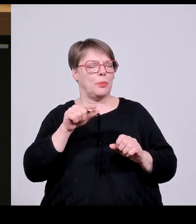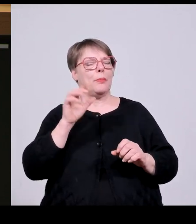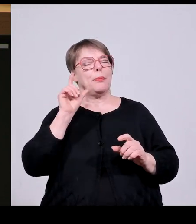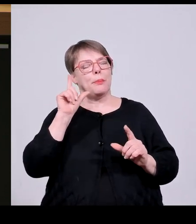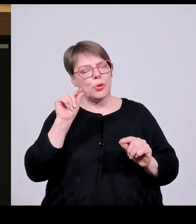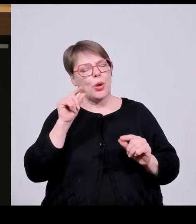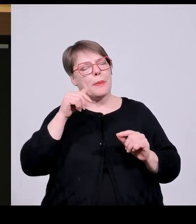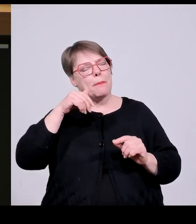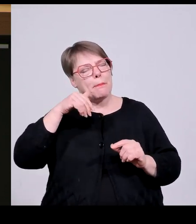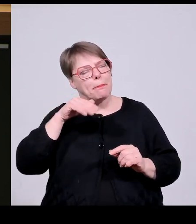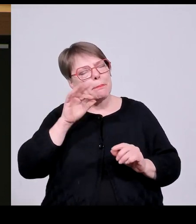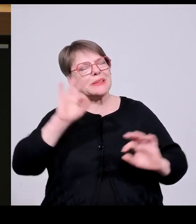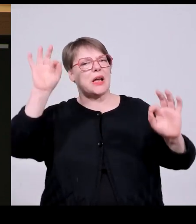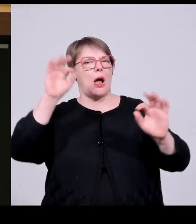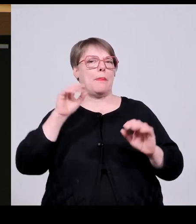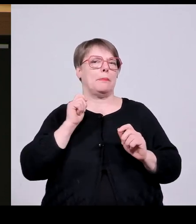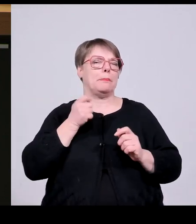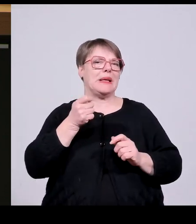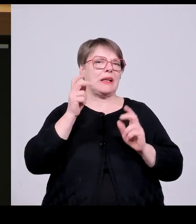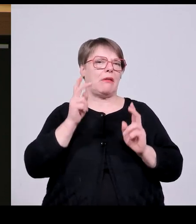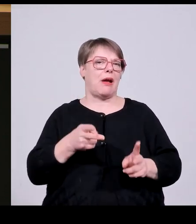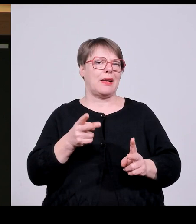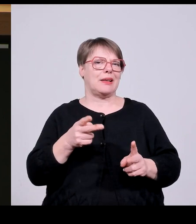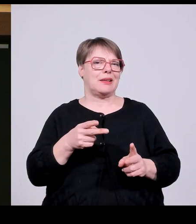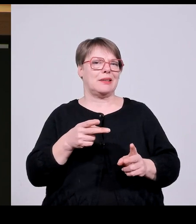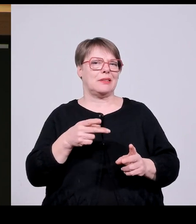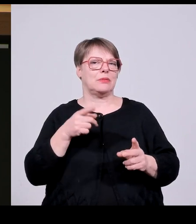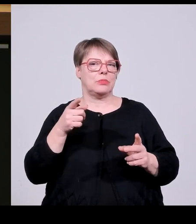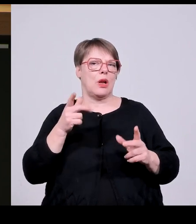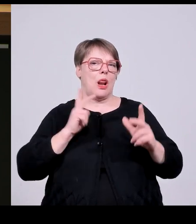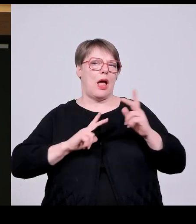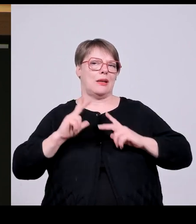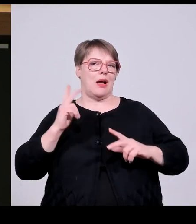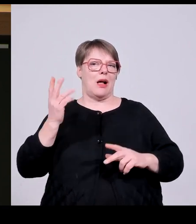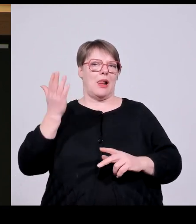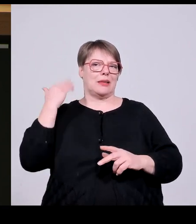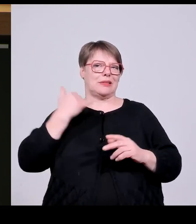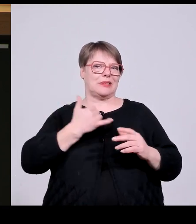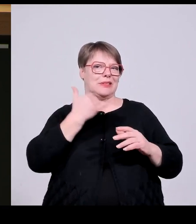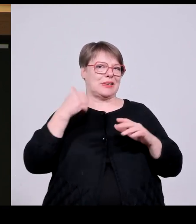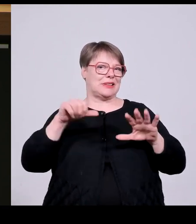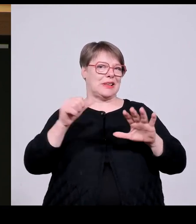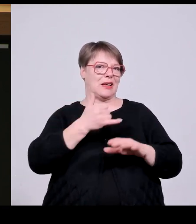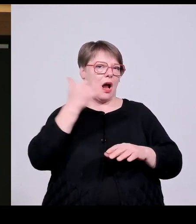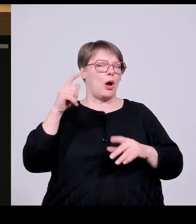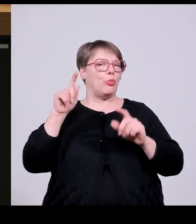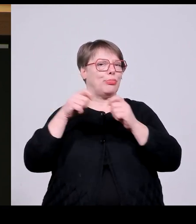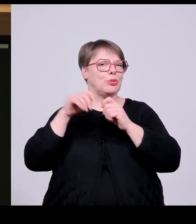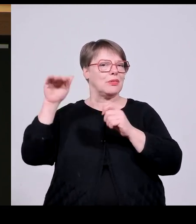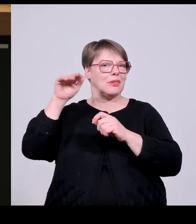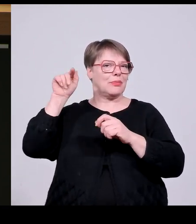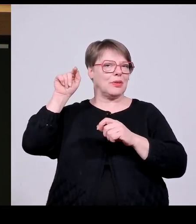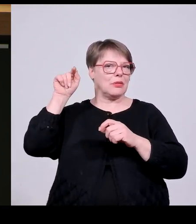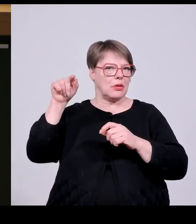mit gestiegenen Baukosten und fehlenden Kapazitäten. Zweitens, die Mieten steigen und auch das ist kein Alleinstellungsmerkmal